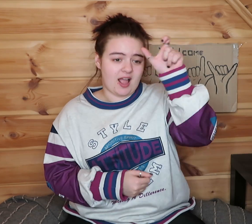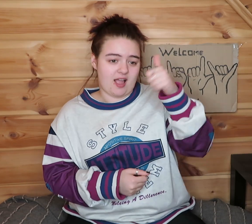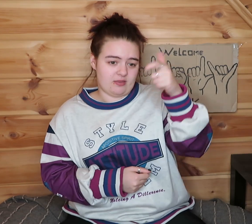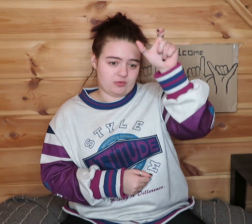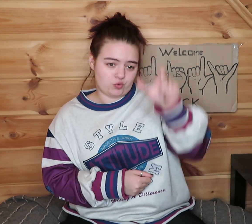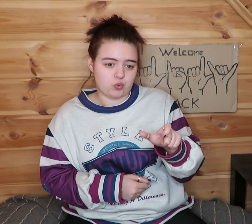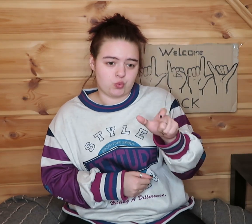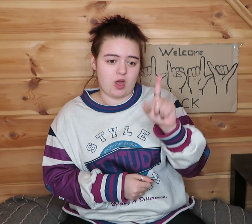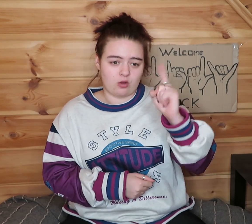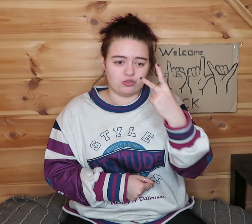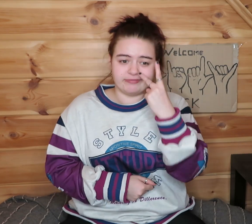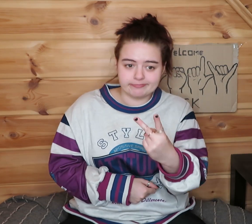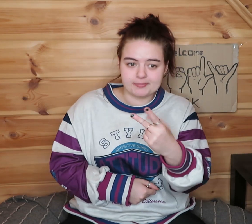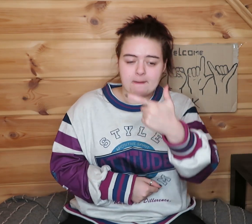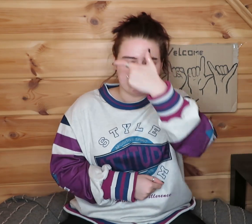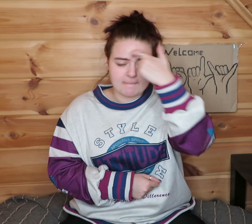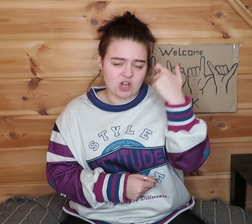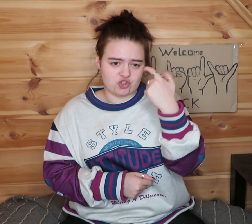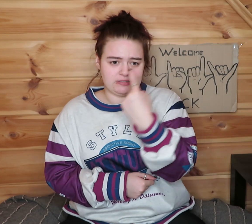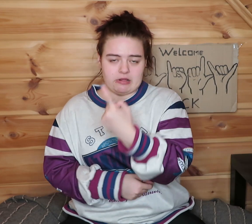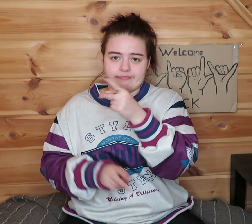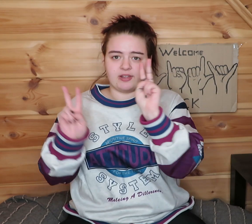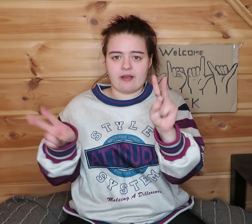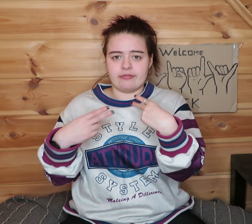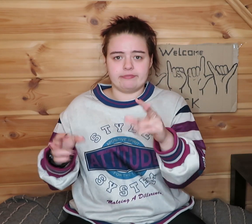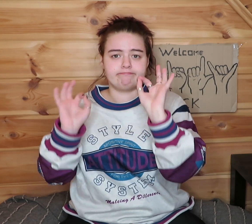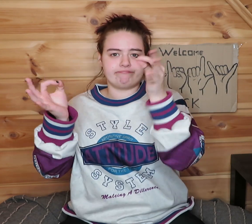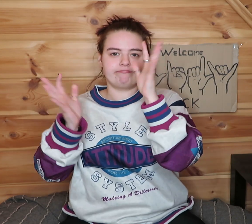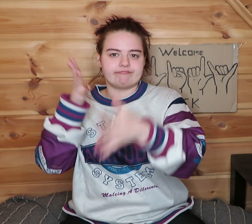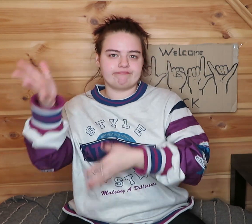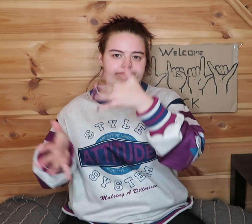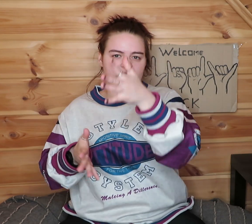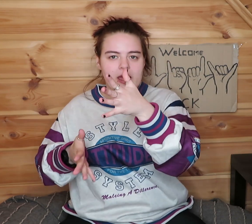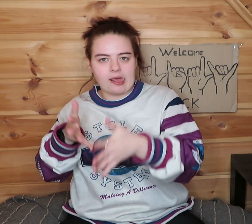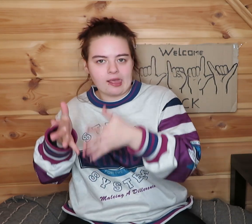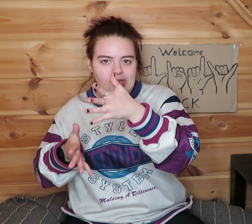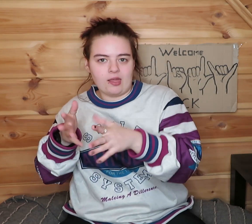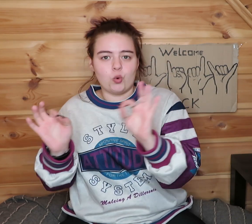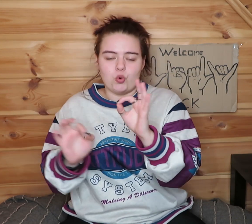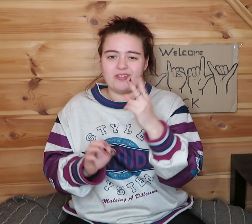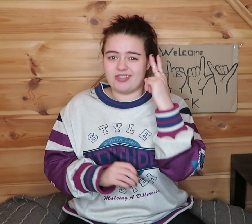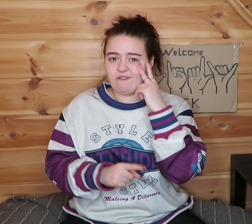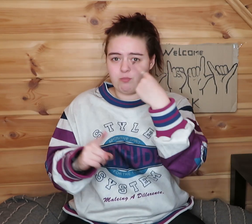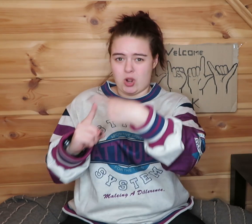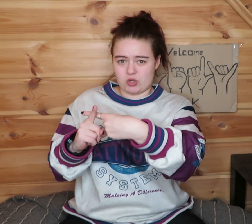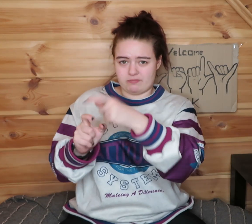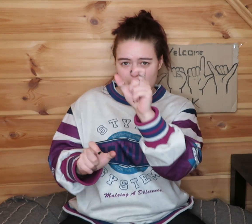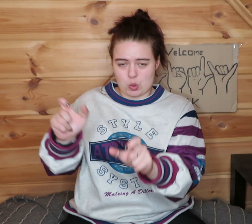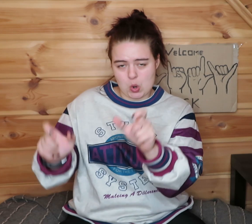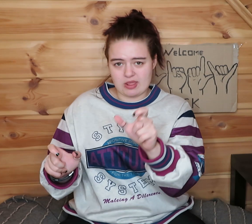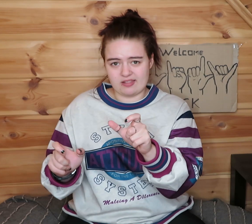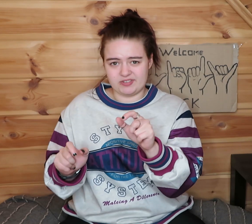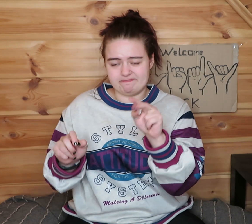Eine Person sieht auch, dass Personen die nicht so gut gebärden können oder Deaf Plus sind